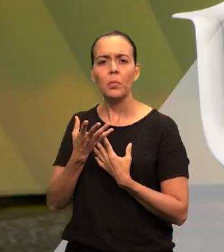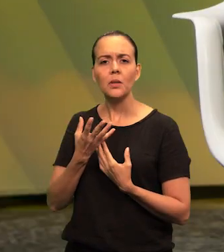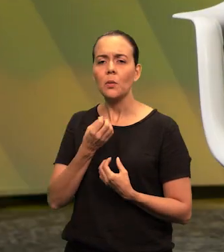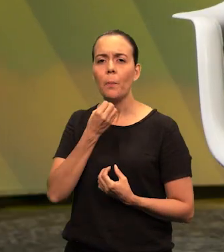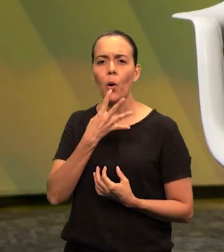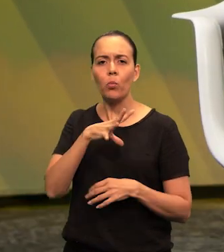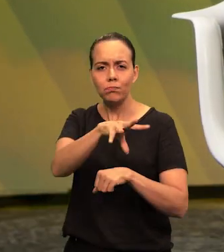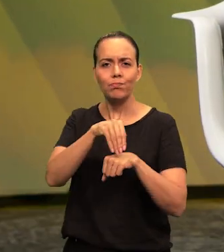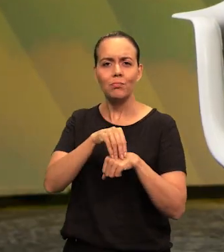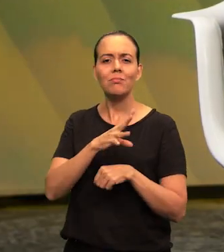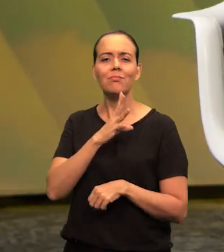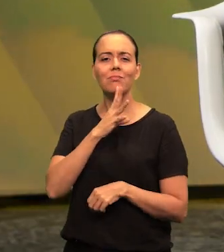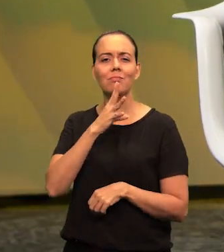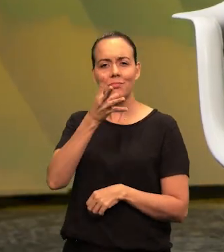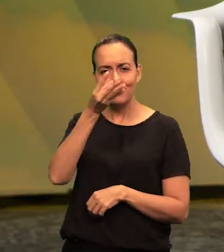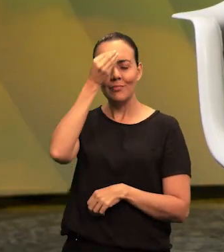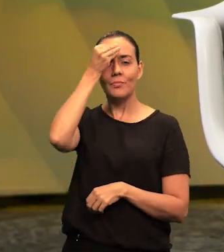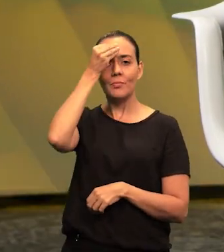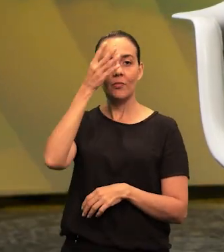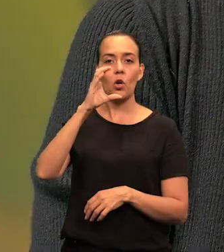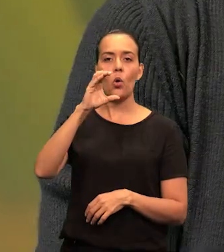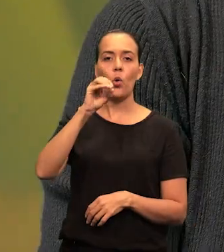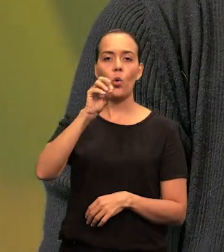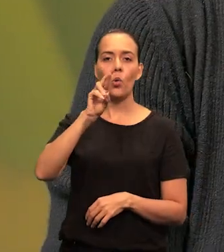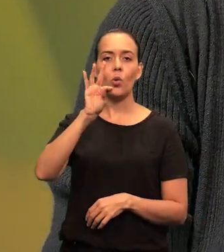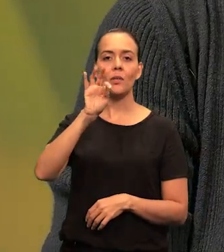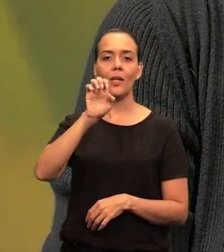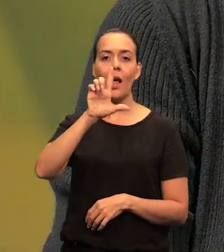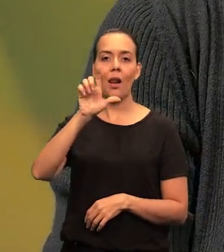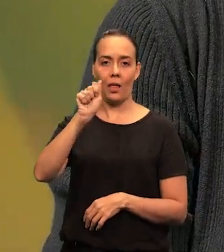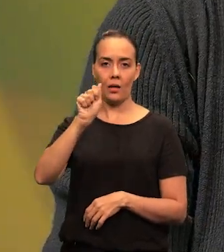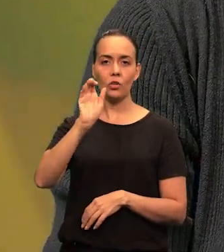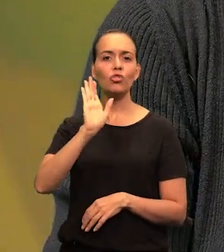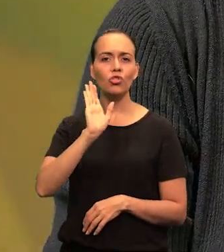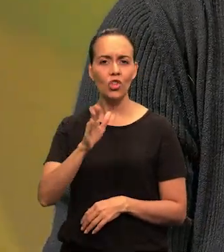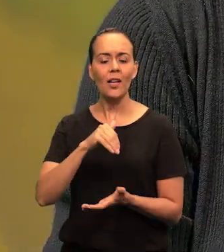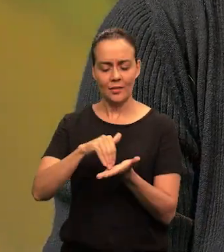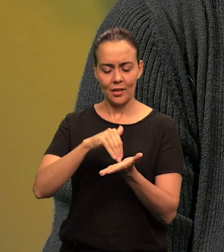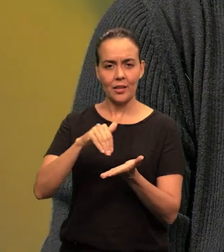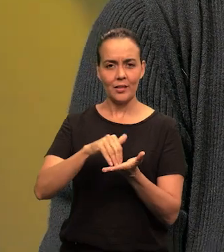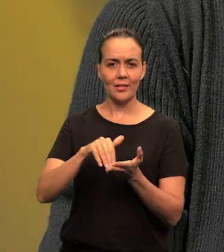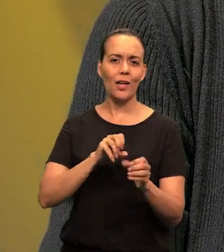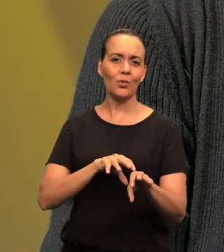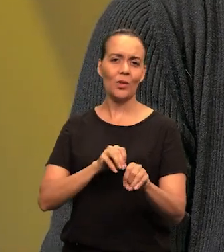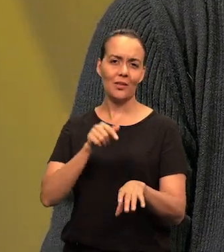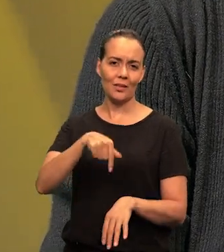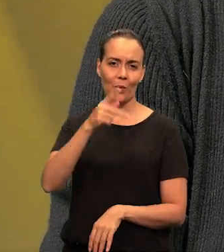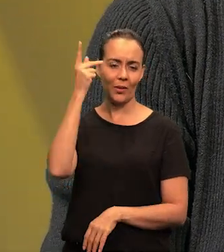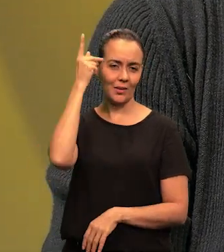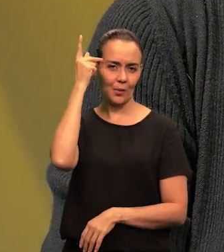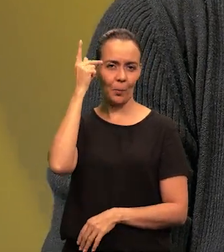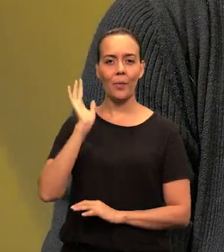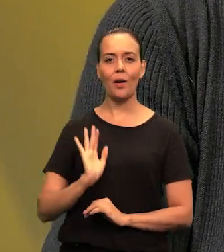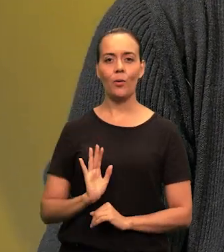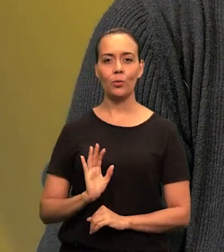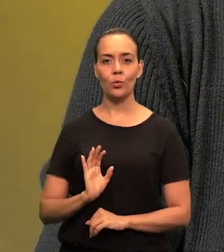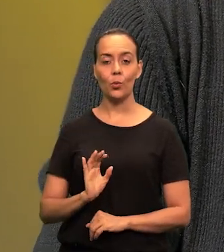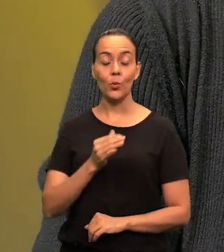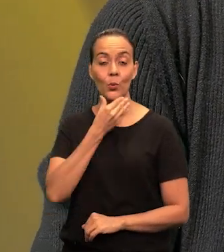[Viviane] Cortella sabe das coisas. Cortella foi Secretário de Educação em São Paulo. Cortella entende de educação